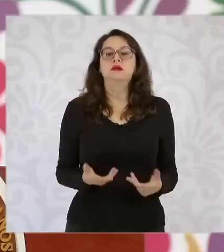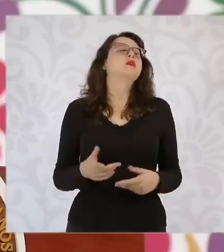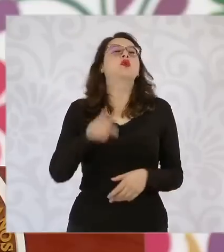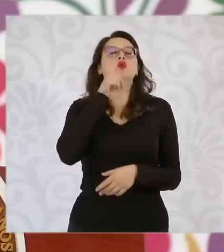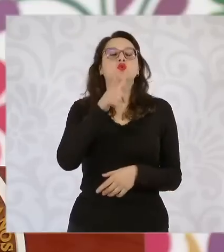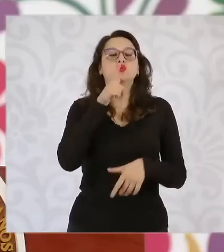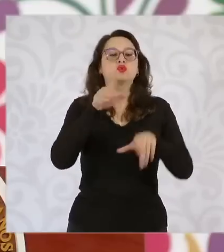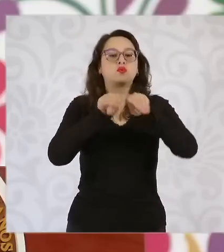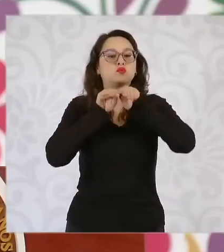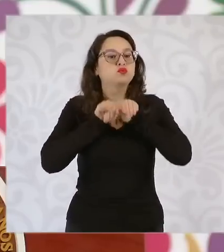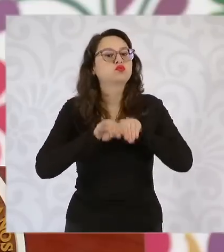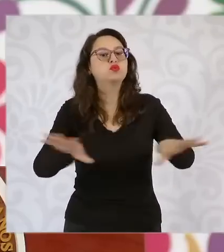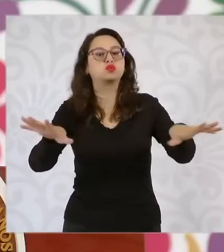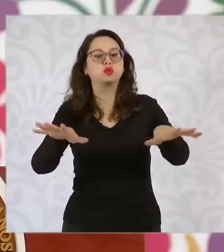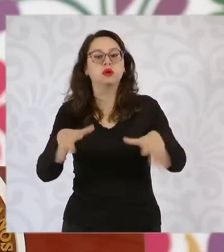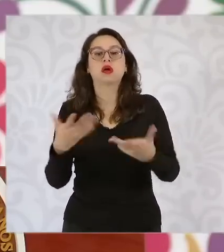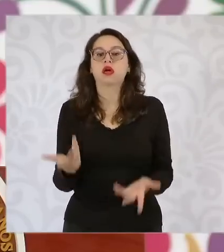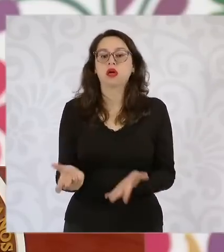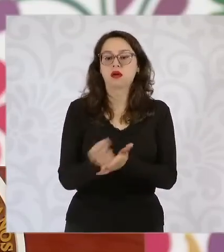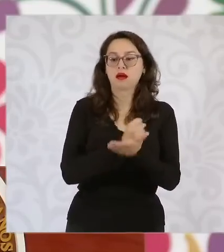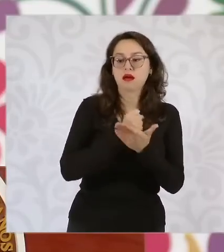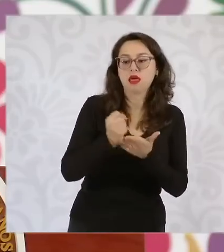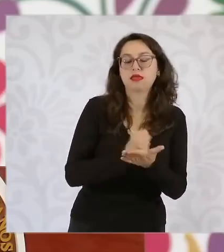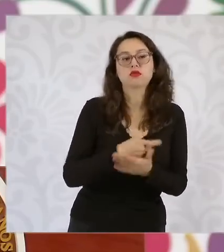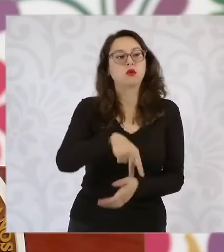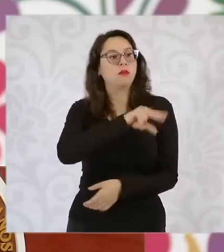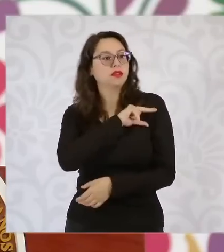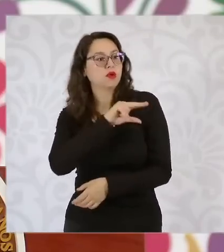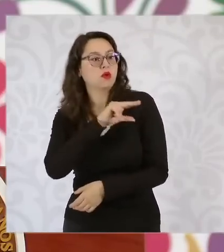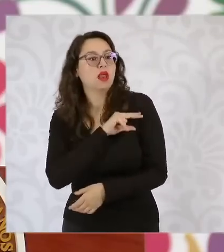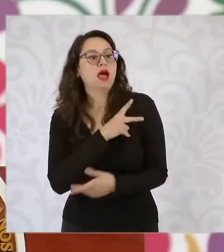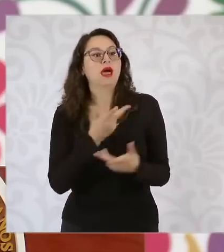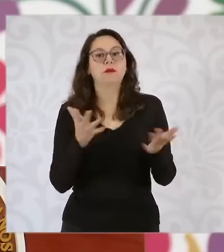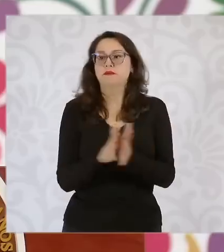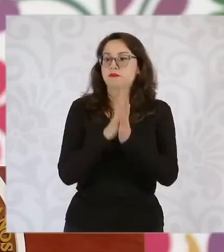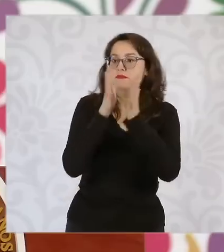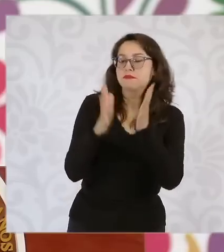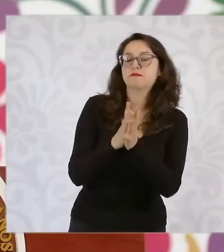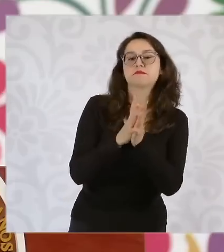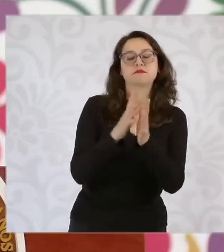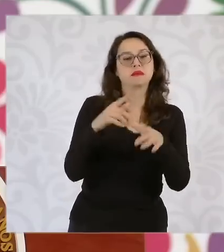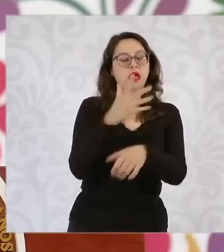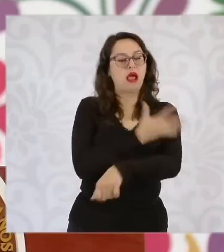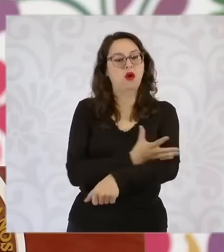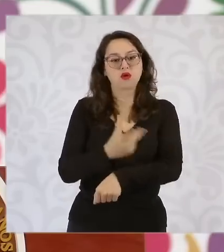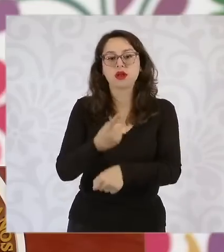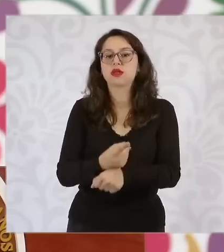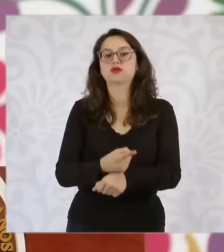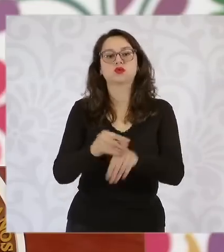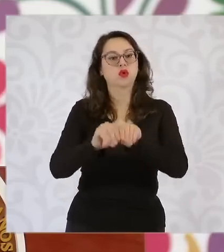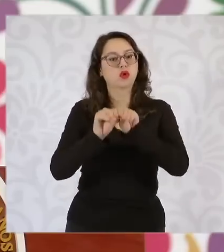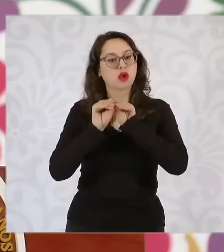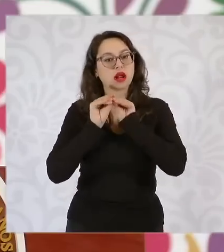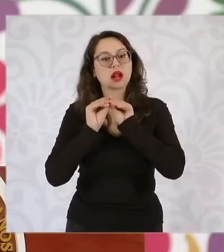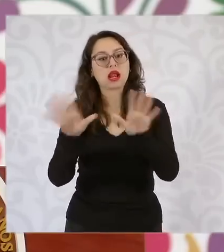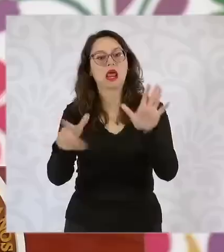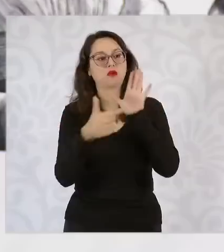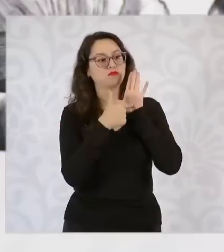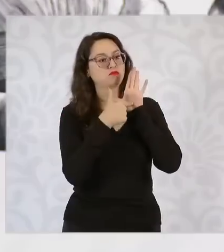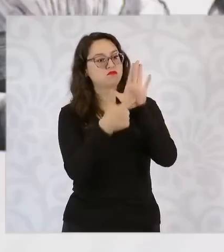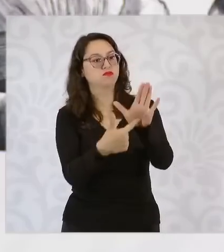mecanismos claros de financiamiento público y la participación privada queda normada transparente